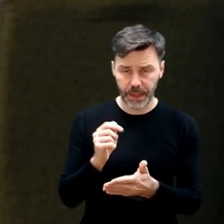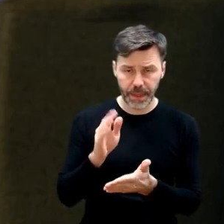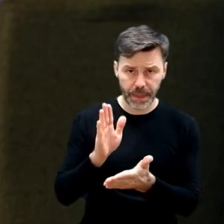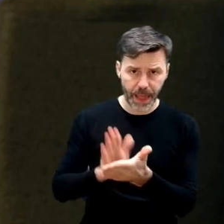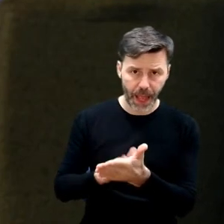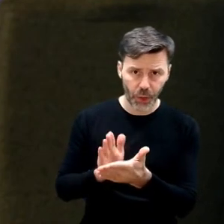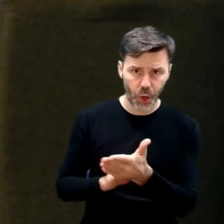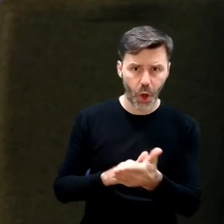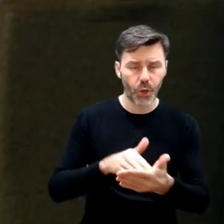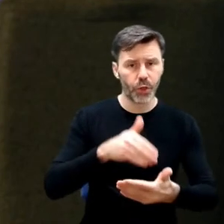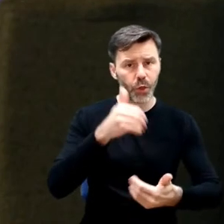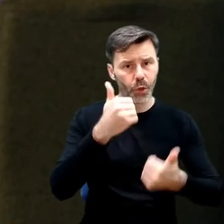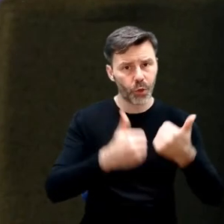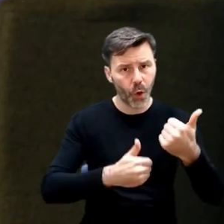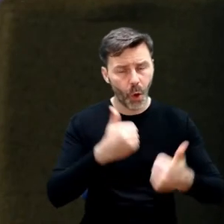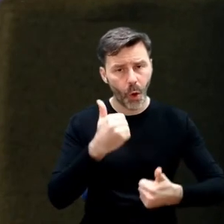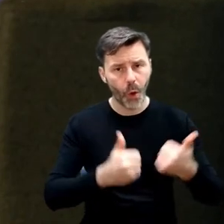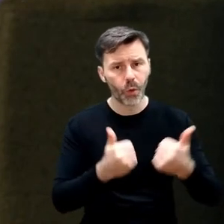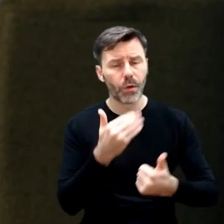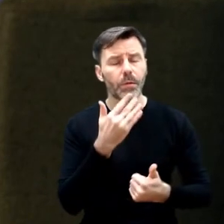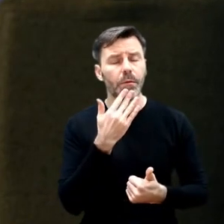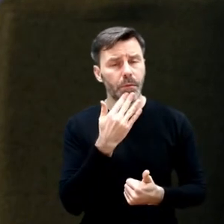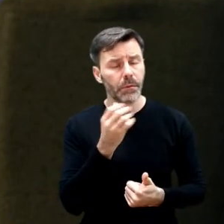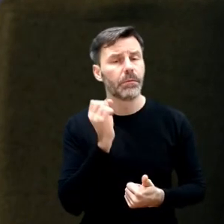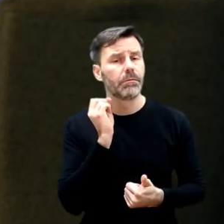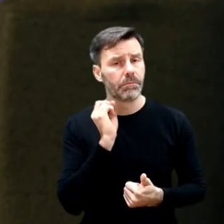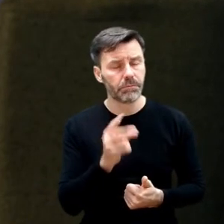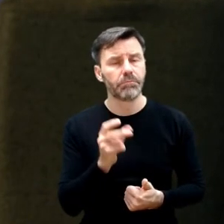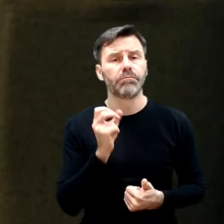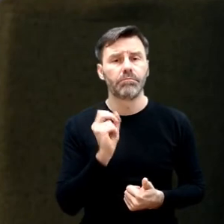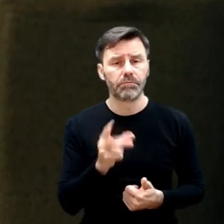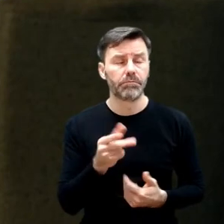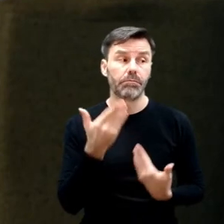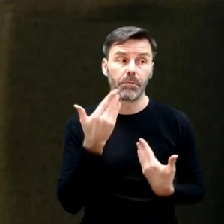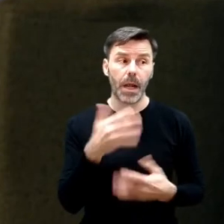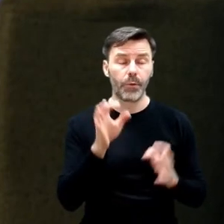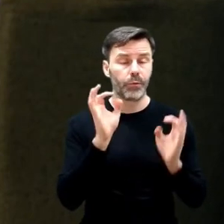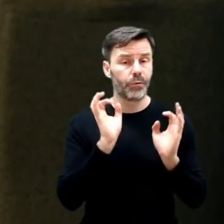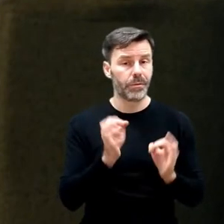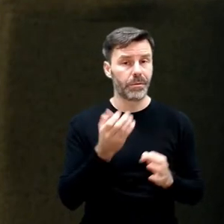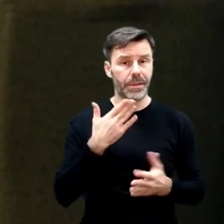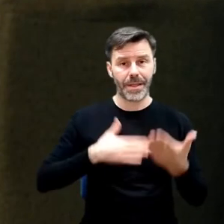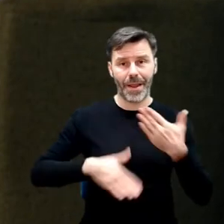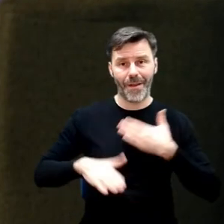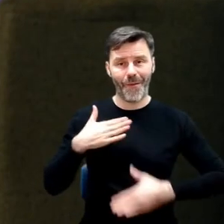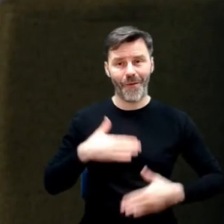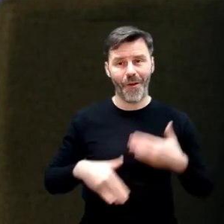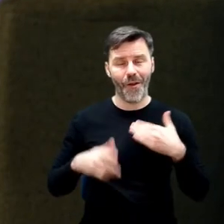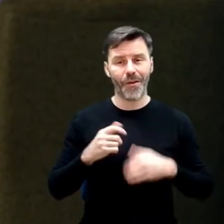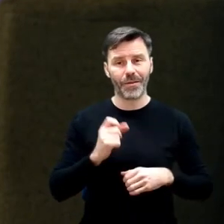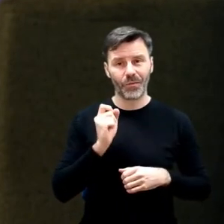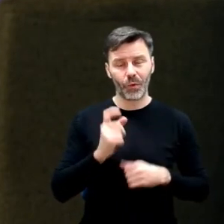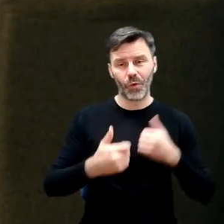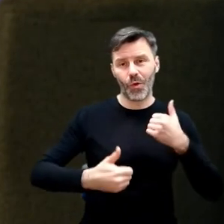te niektóre inwestycje i to jest bardzo pożądane i bardzo akurat cieszę się, że tego rodzaju konkursy odbywały się.